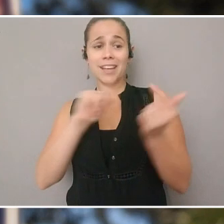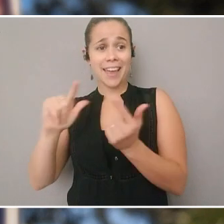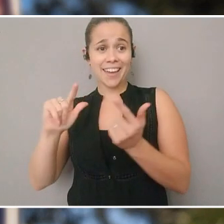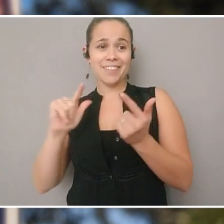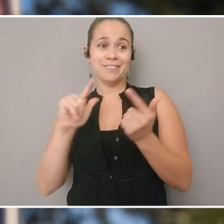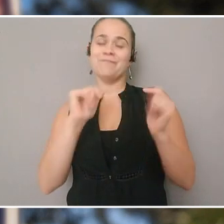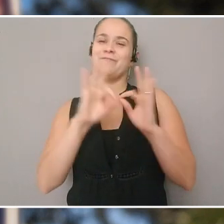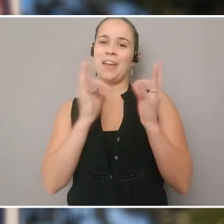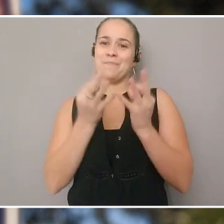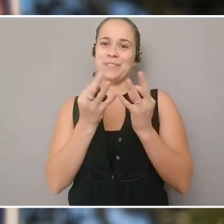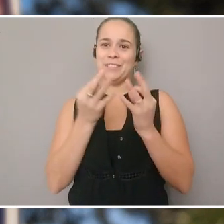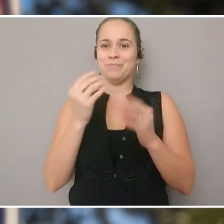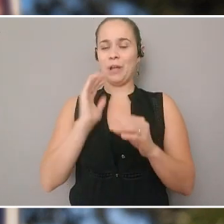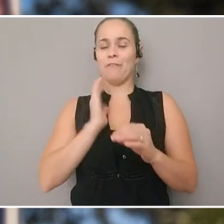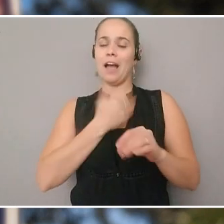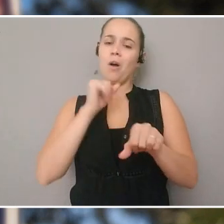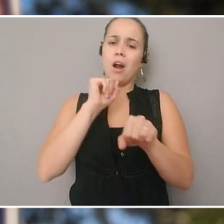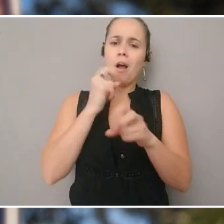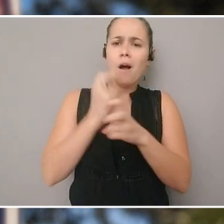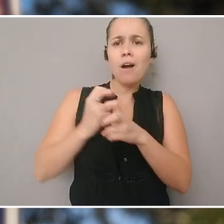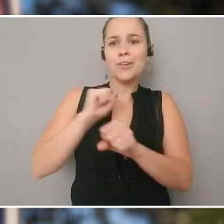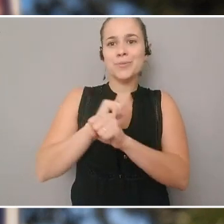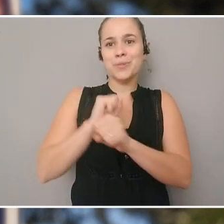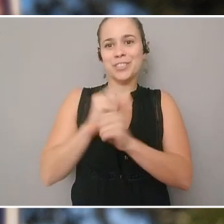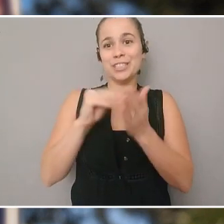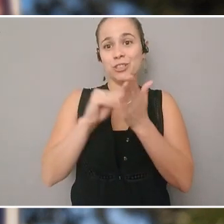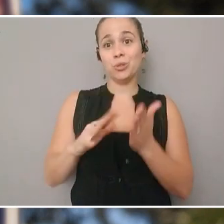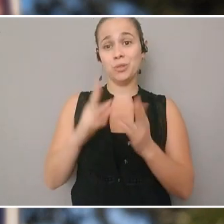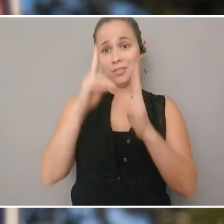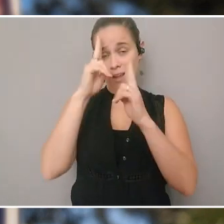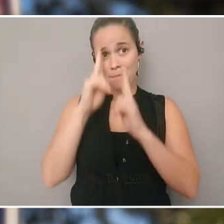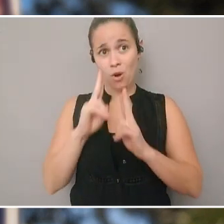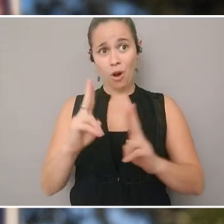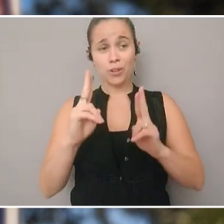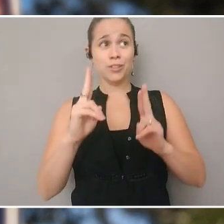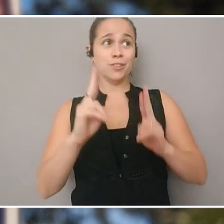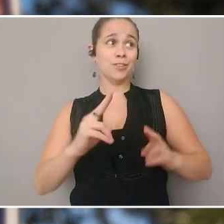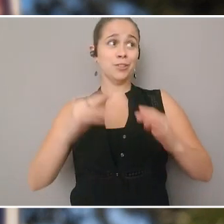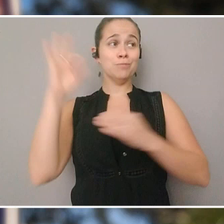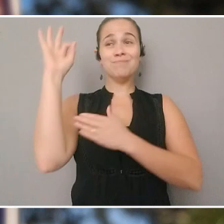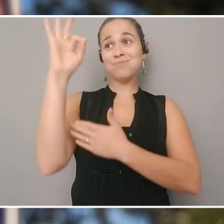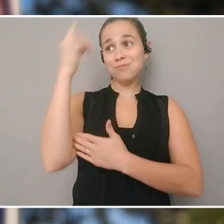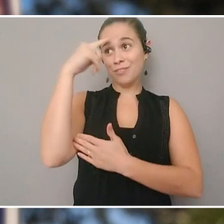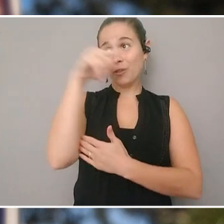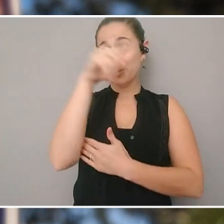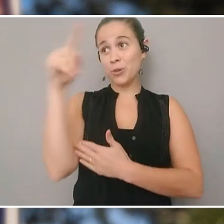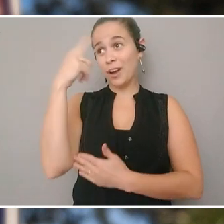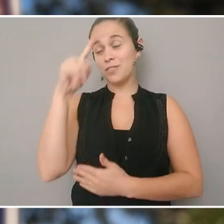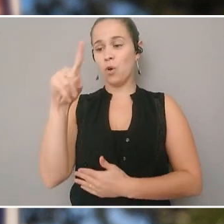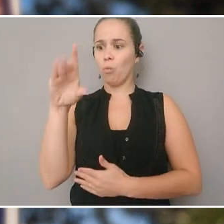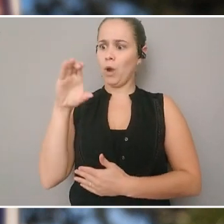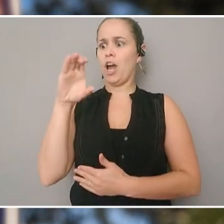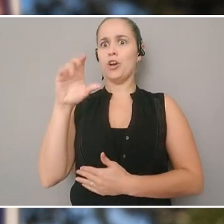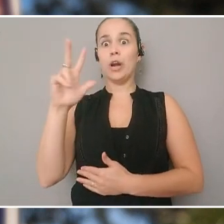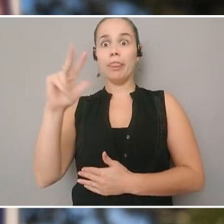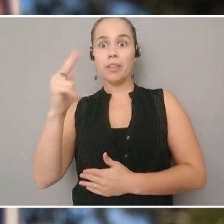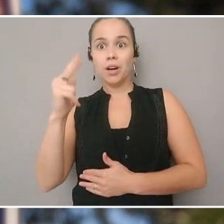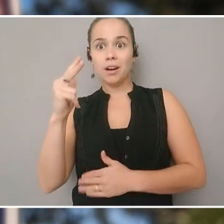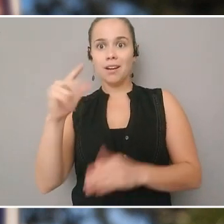Me siento honrado de dirigirme a todos ustedes para nuestra 103ª clase de graduación. Yo no